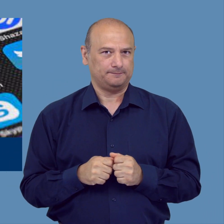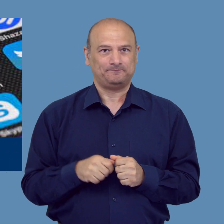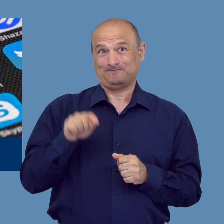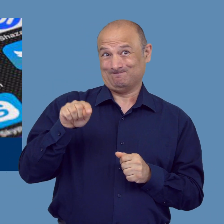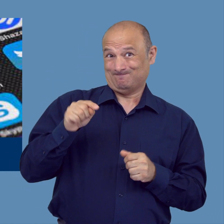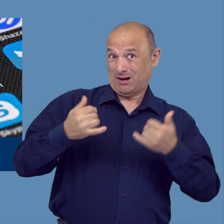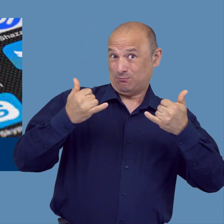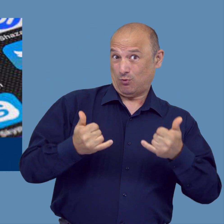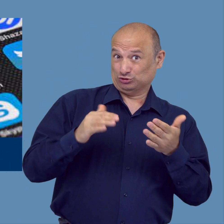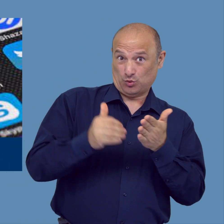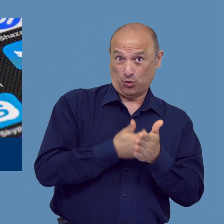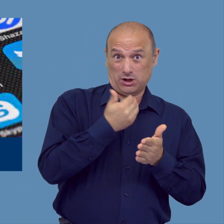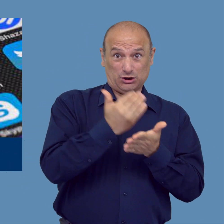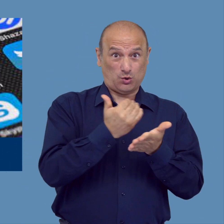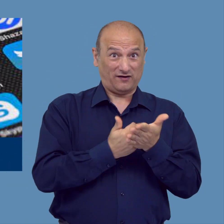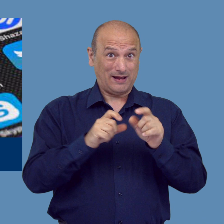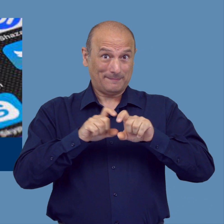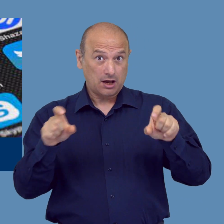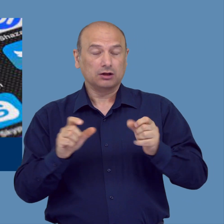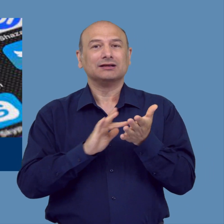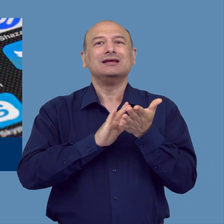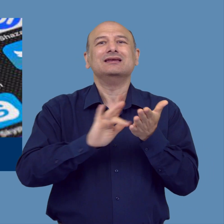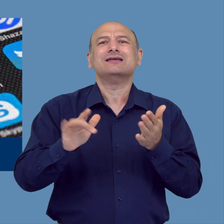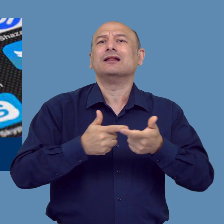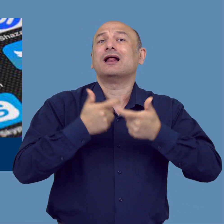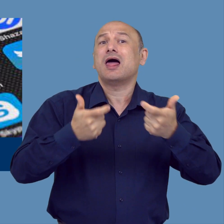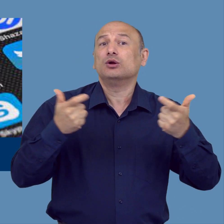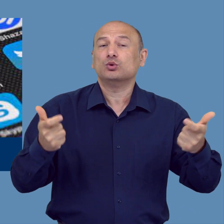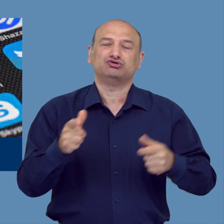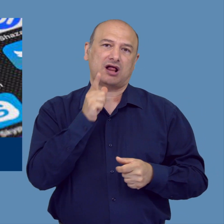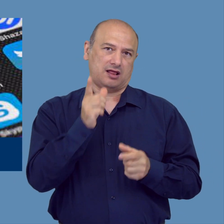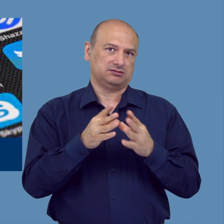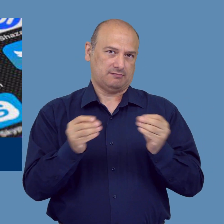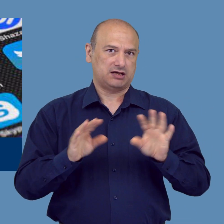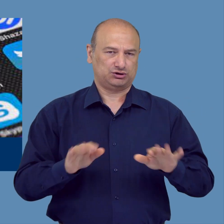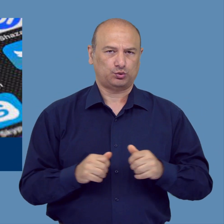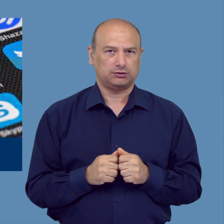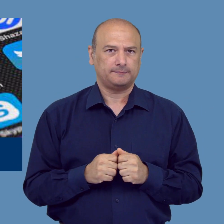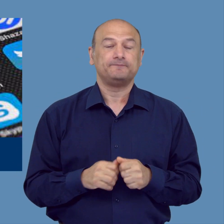Most egy új törvény miatt ez a lehetőség megszűnik.